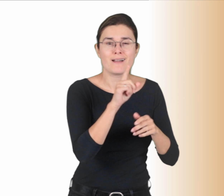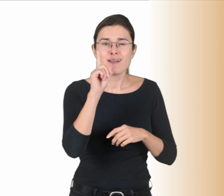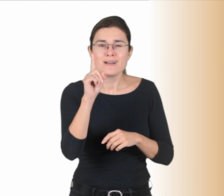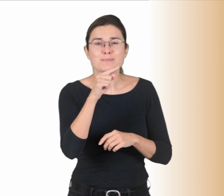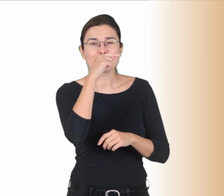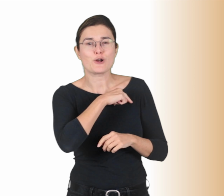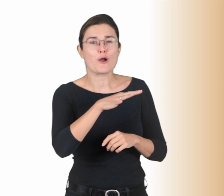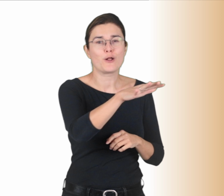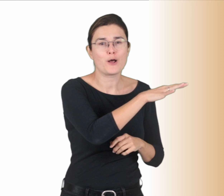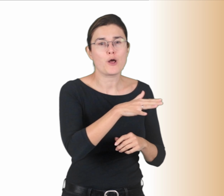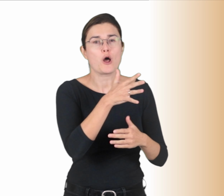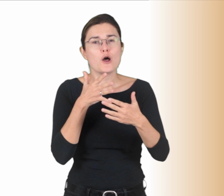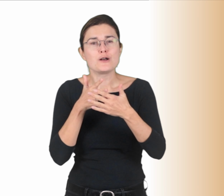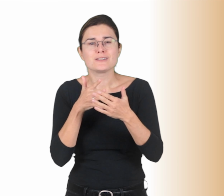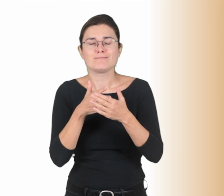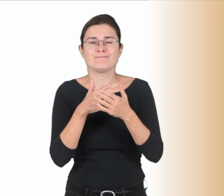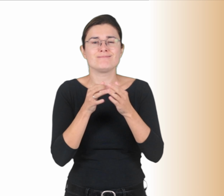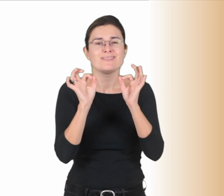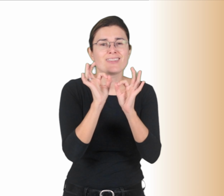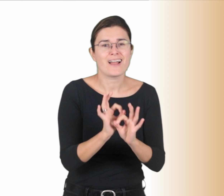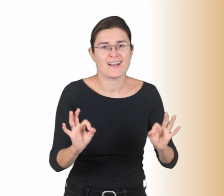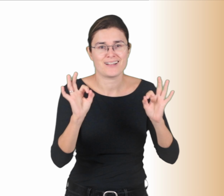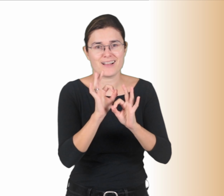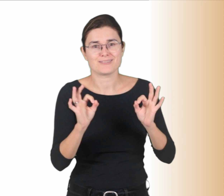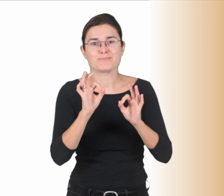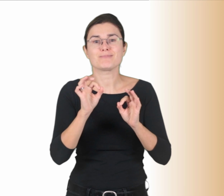Jednak psychologia jest bardziej delikatna w ocenianiu,